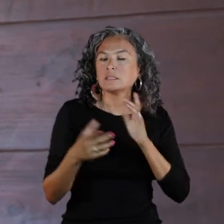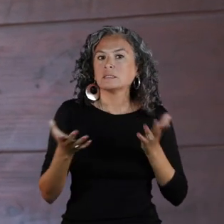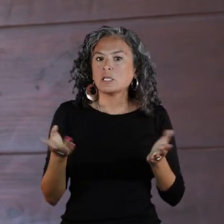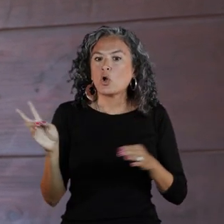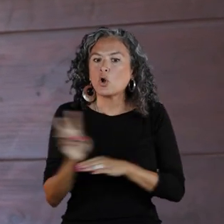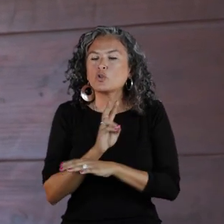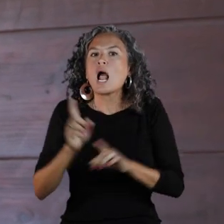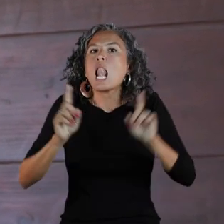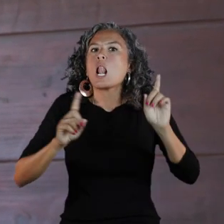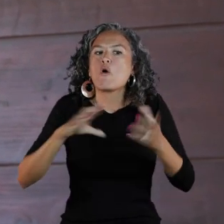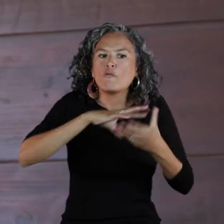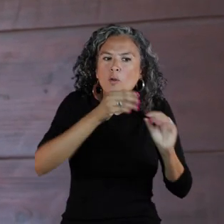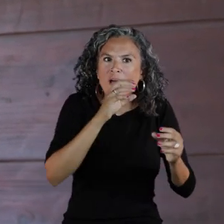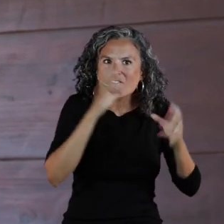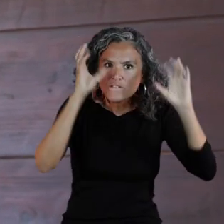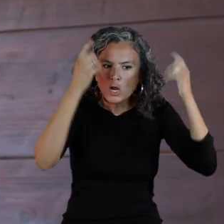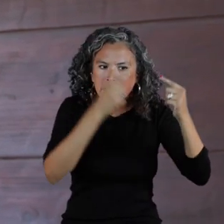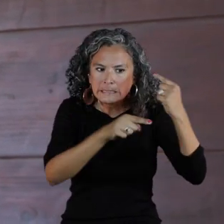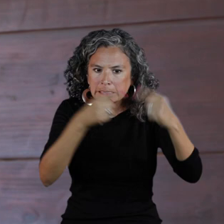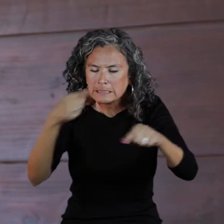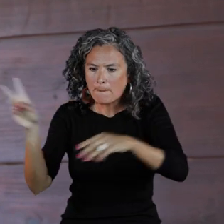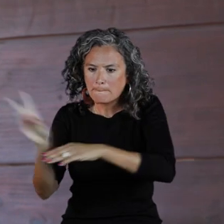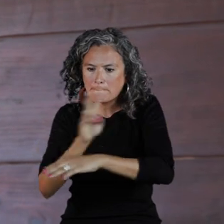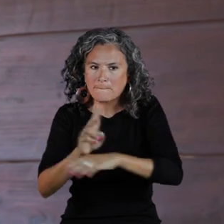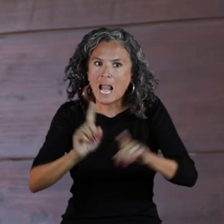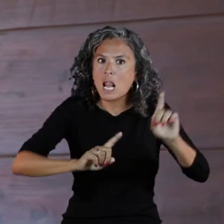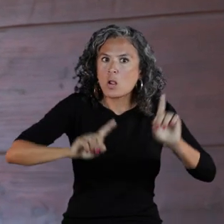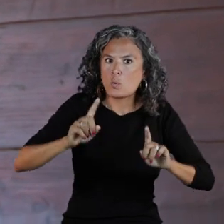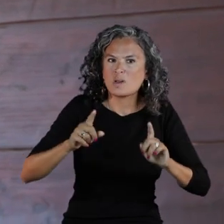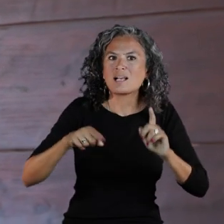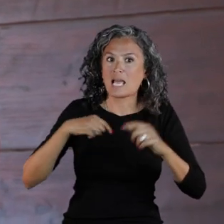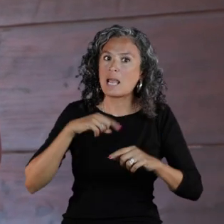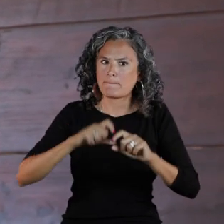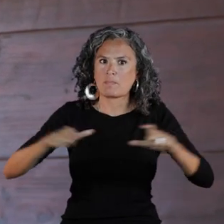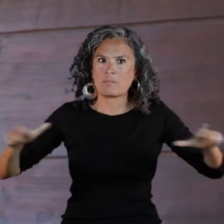formas de violencia. La ley actual tiene muchas más que mañana vamos a trabajar.